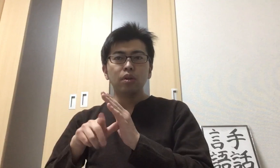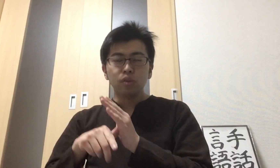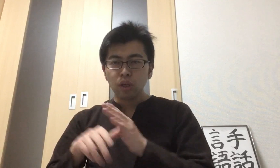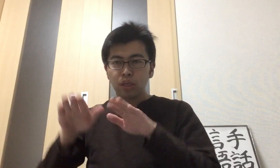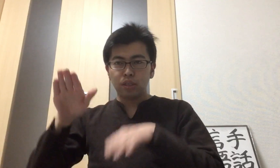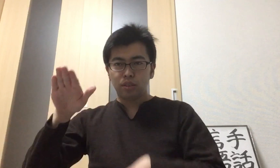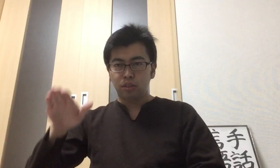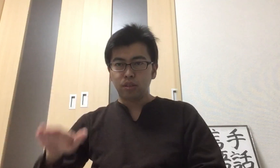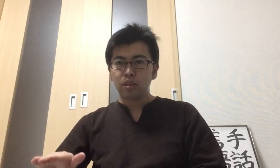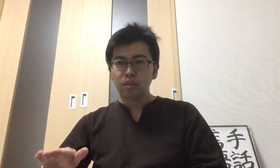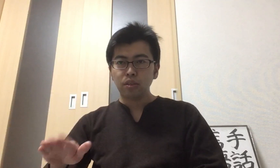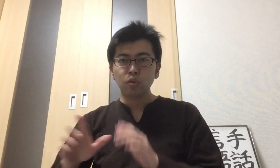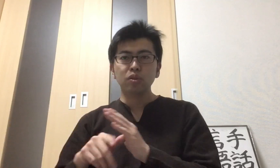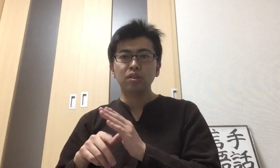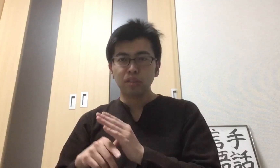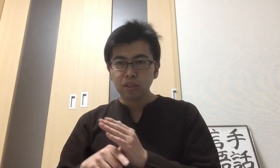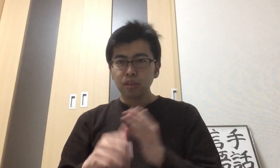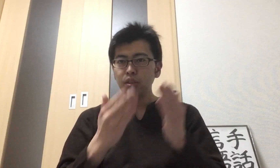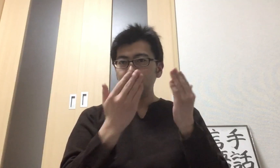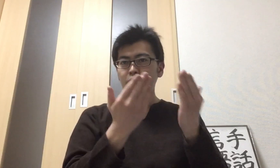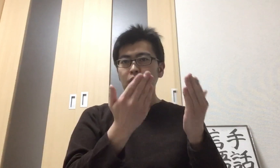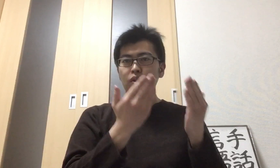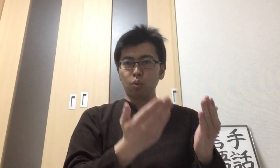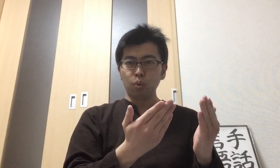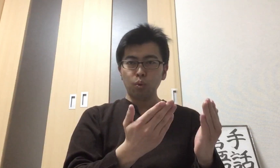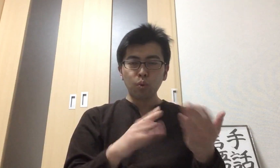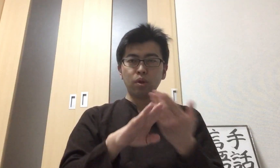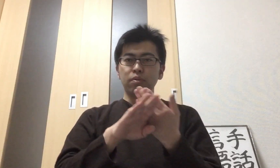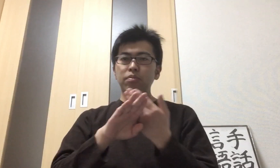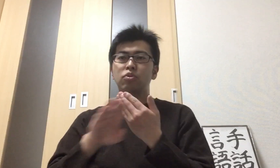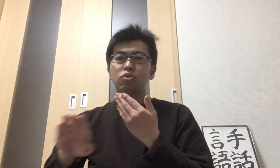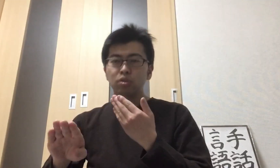私は、小さいときから学校とはまた別に、